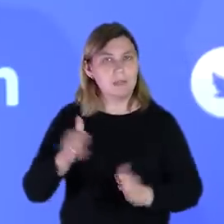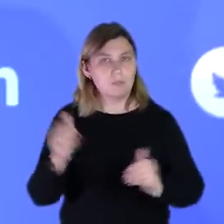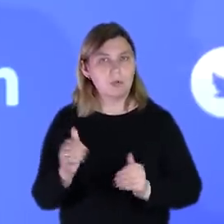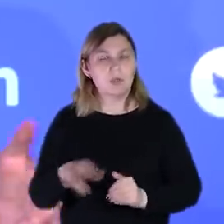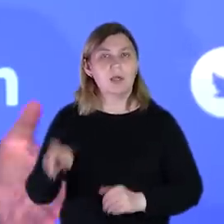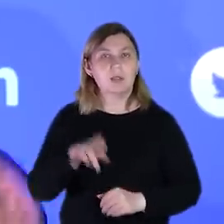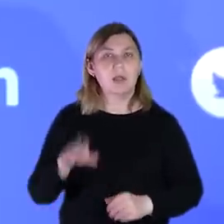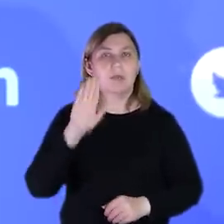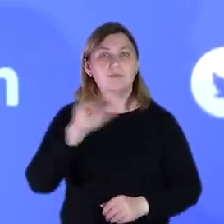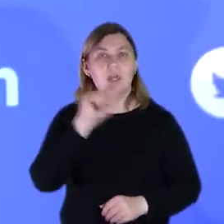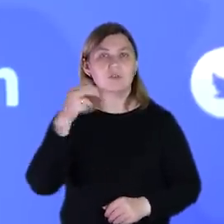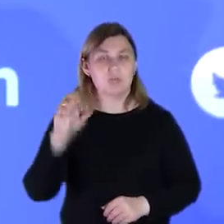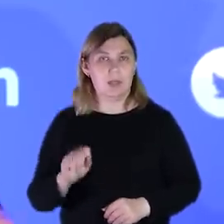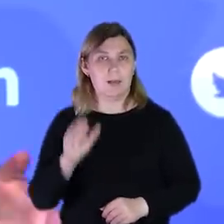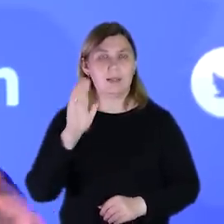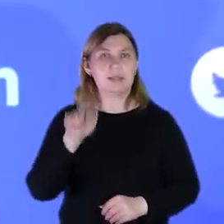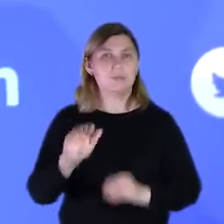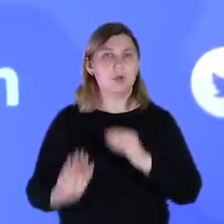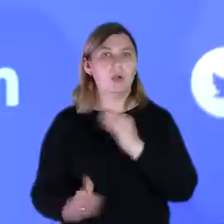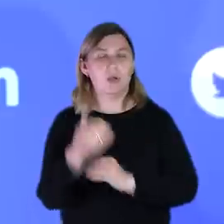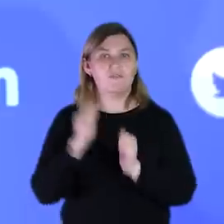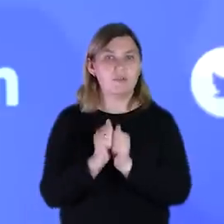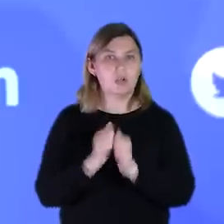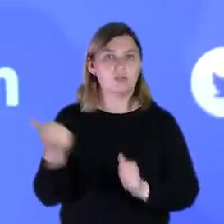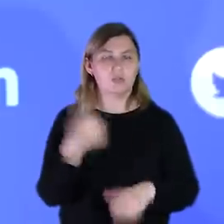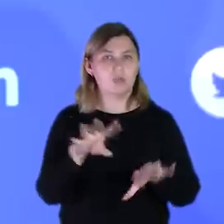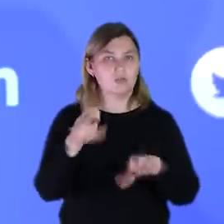o którym mówimy, czyli Brześć nad Bugiem. Tam się okazało we wrześniu '39 roku,